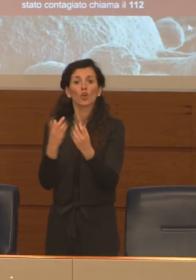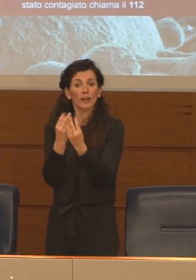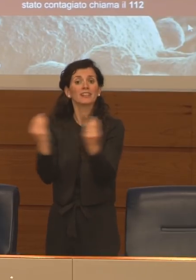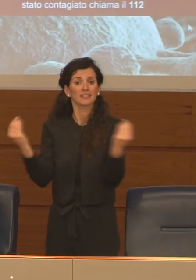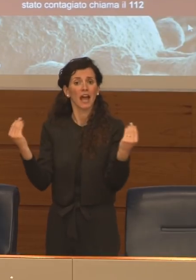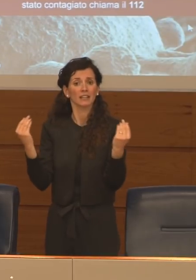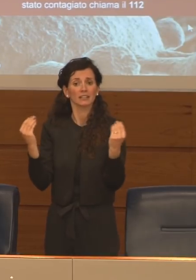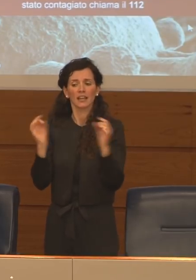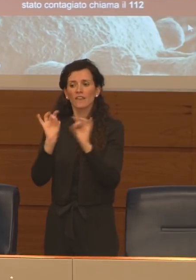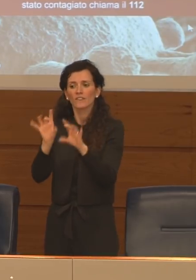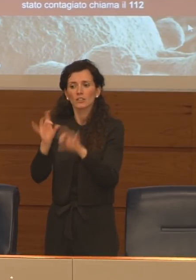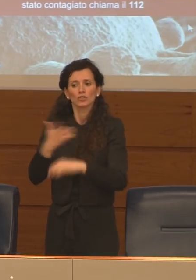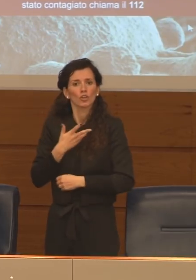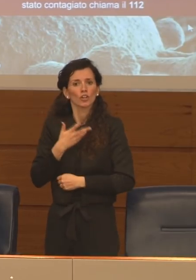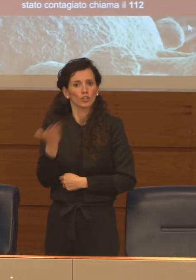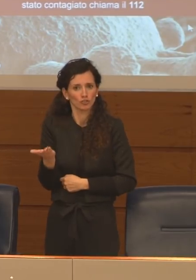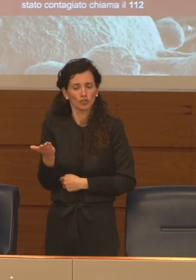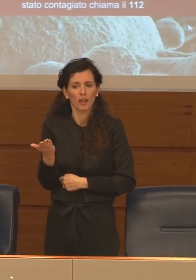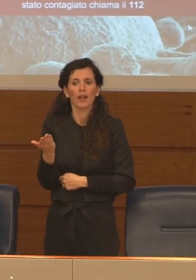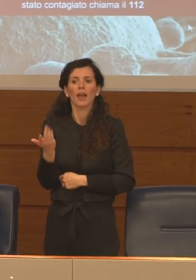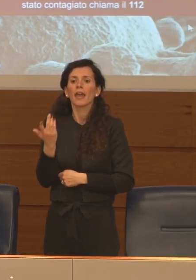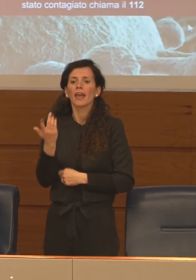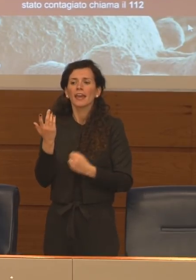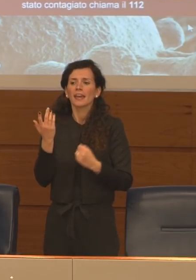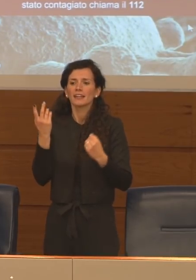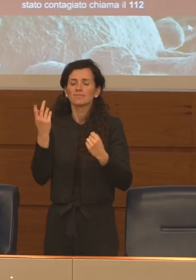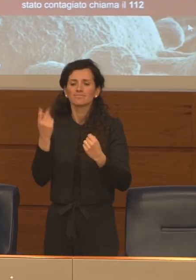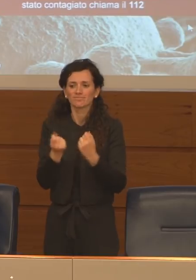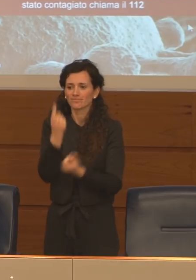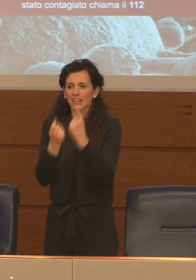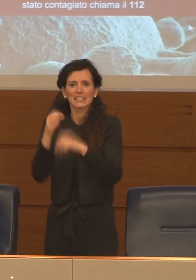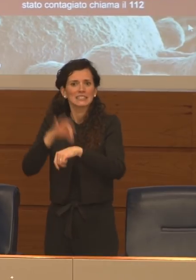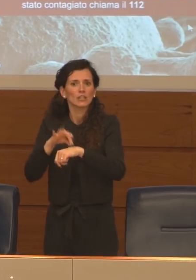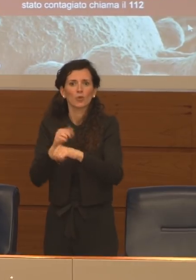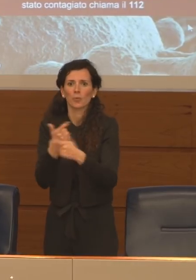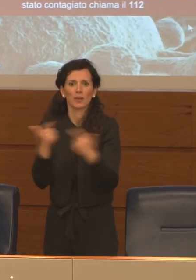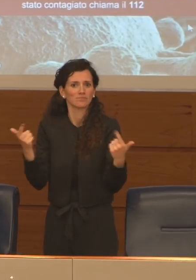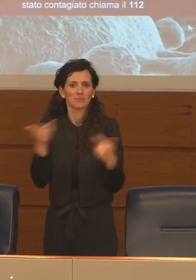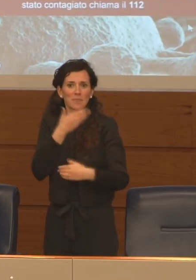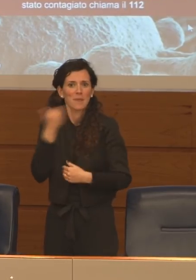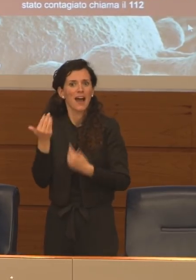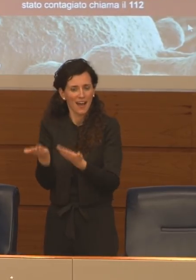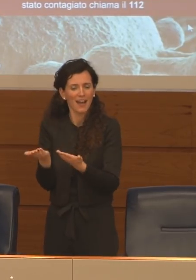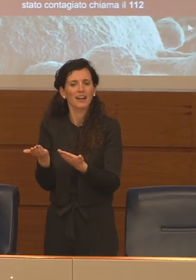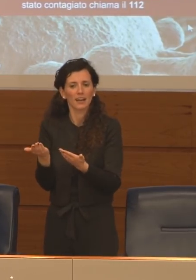totalmente asintomatiche. Nei prossimi giorni valuteremo anche quelle che noi